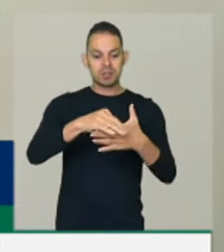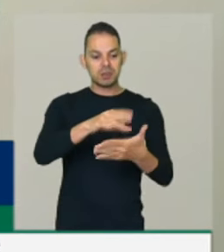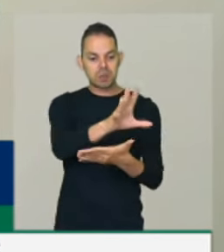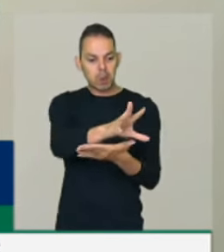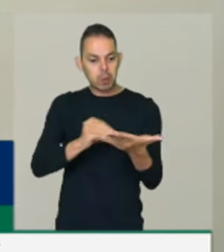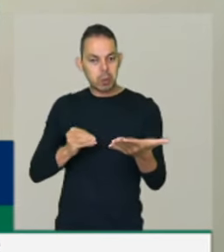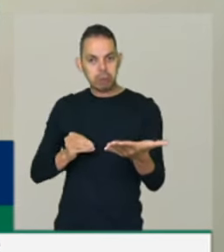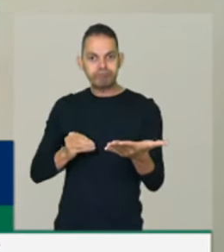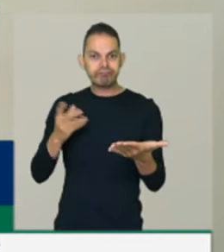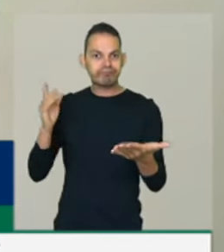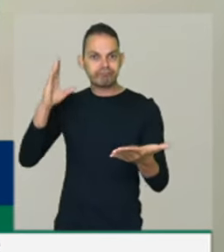NÃO USAR MÁSCARAS. INFELIZMENTE. ACHO QUE O NOSSO